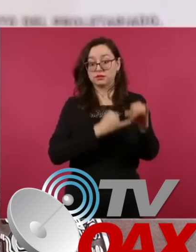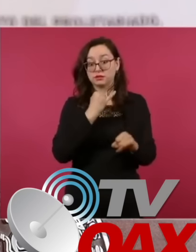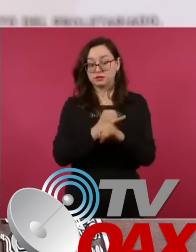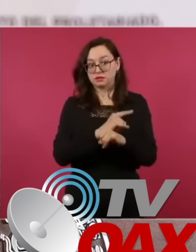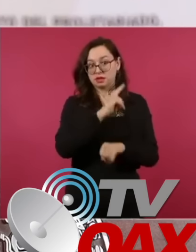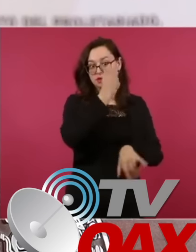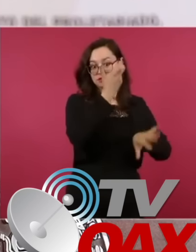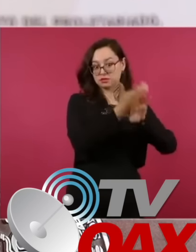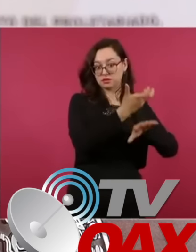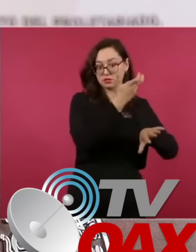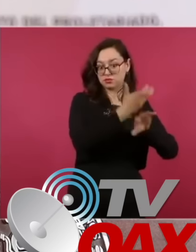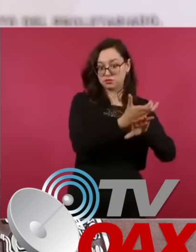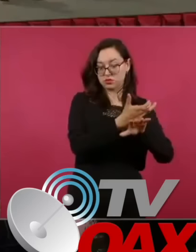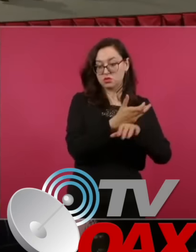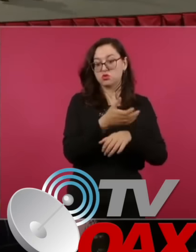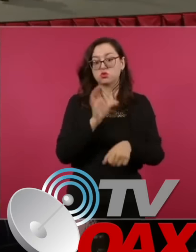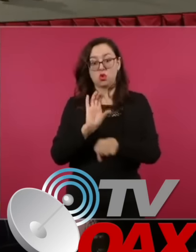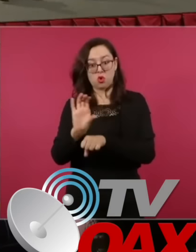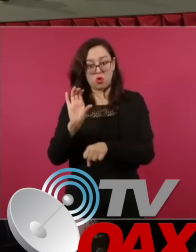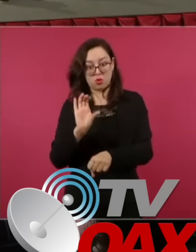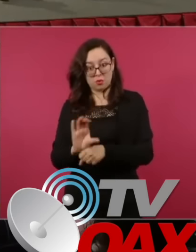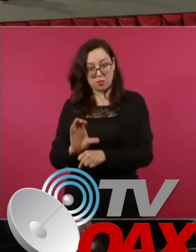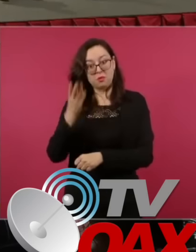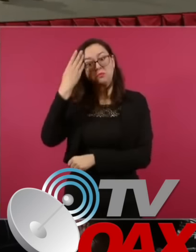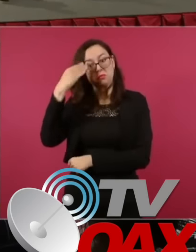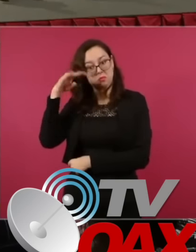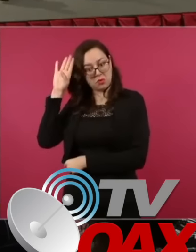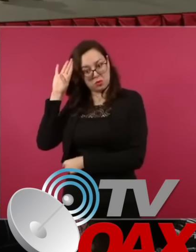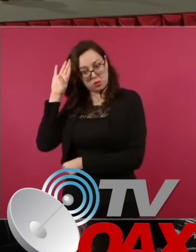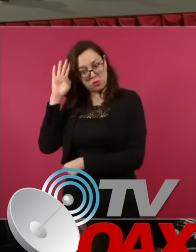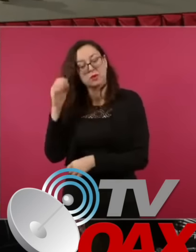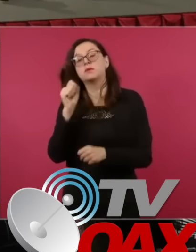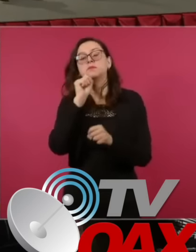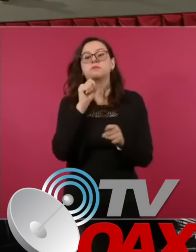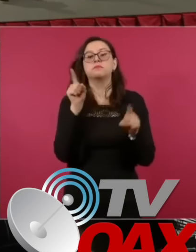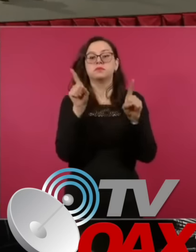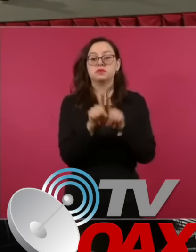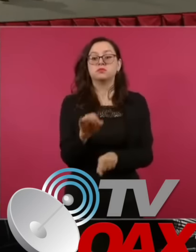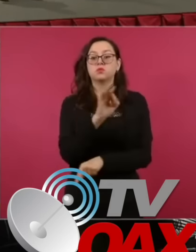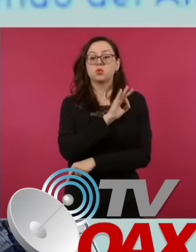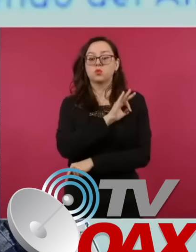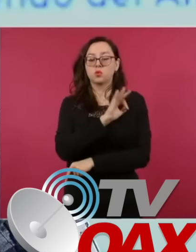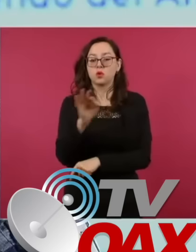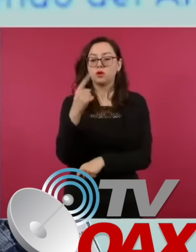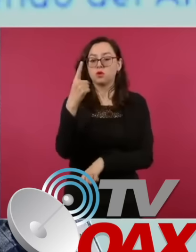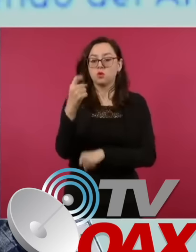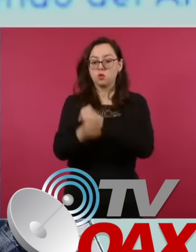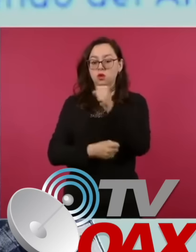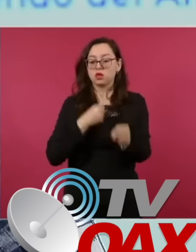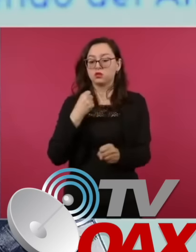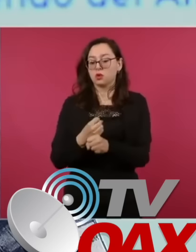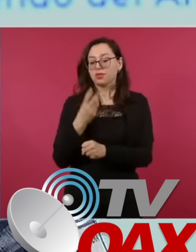entre otros además permitirá transportar a más de 3 millones de pasajeros al año con